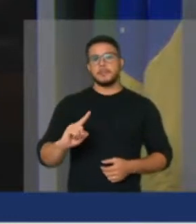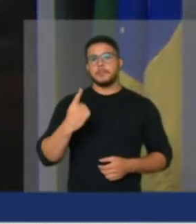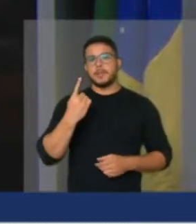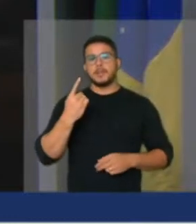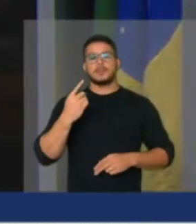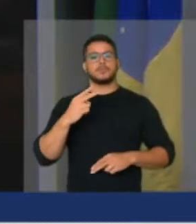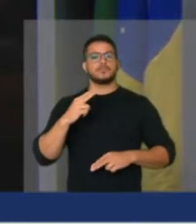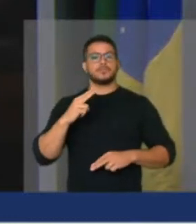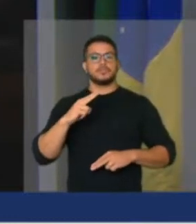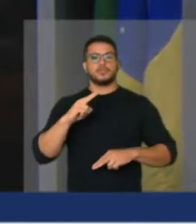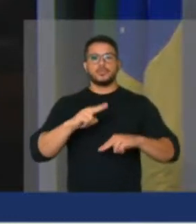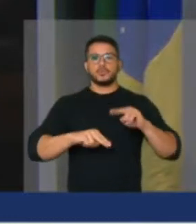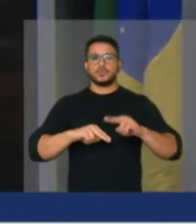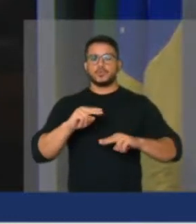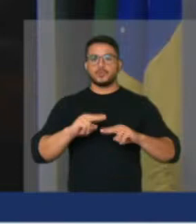DE PAUTA, E VENHO ARTICULANDO HÁ MUITO TEMPO COM O